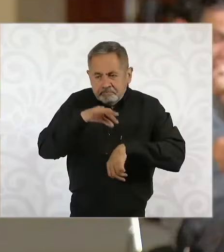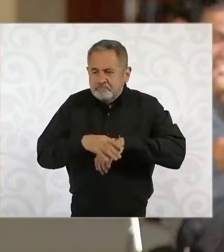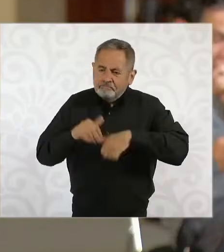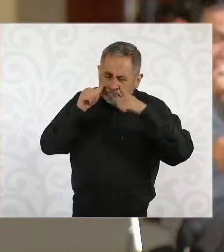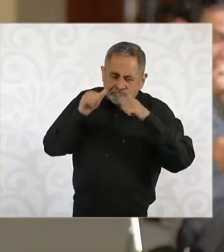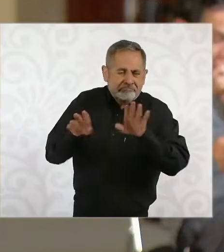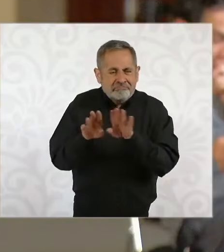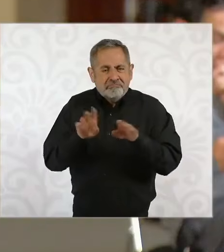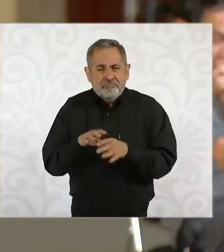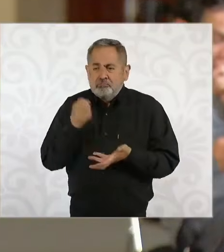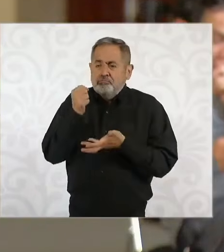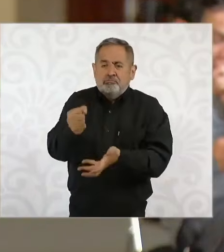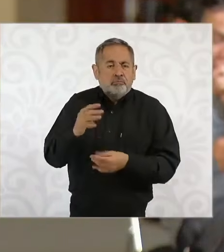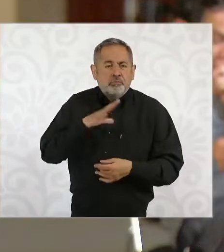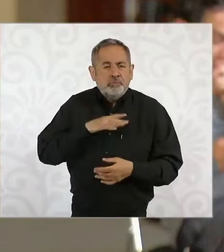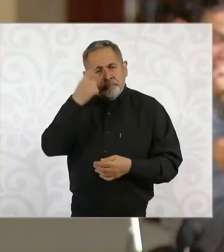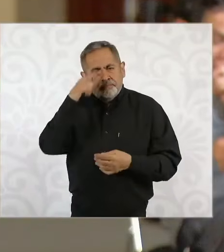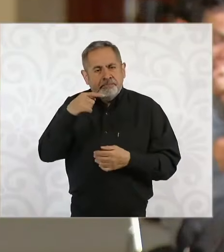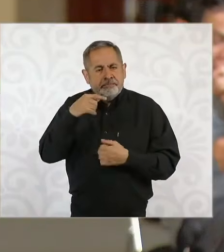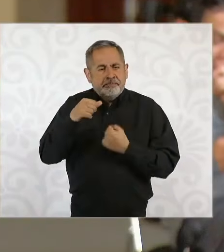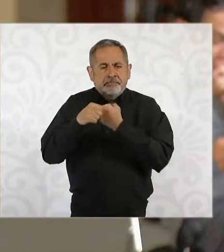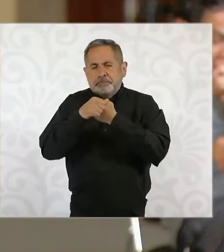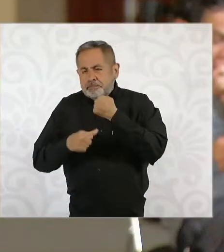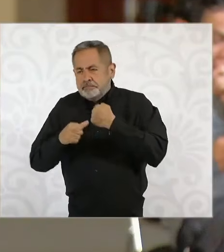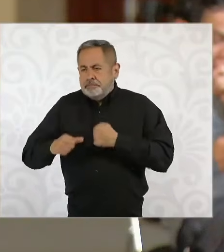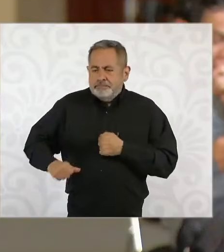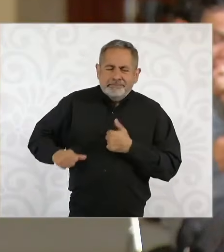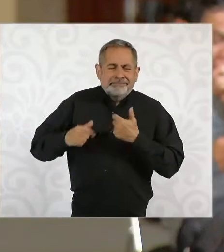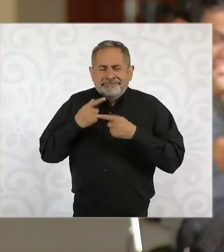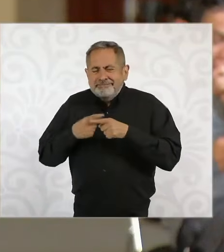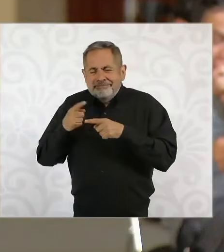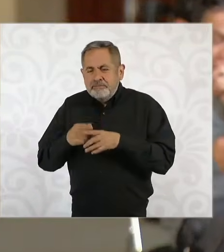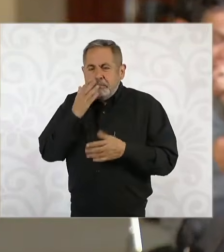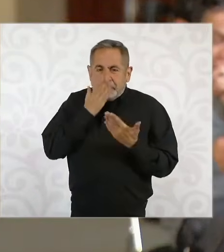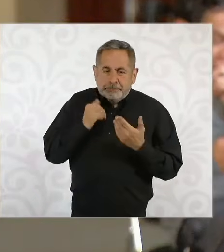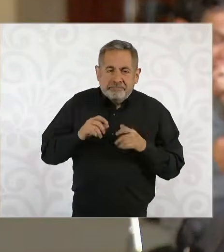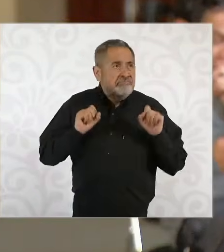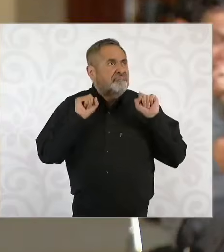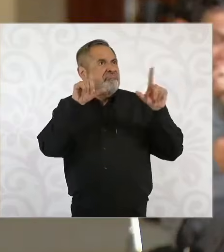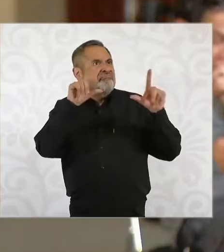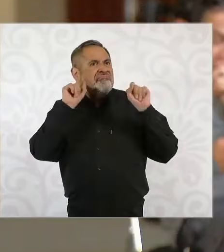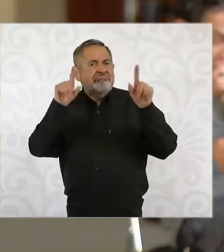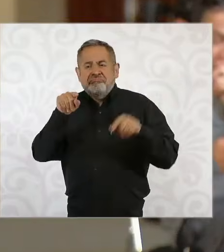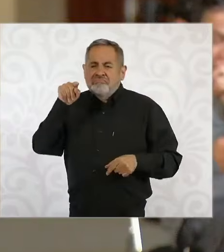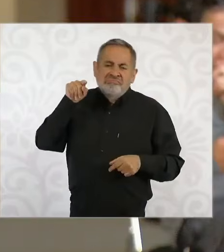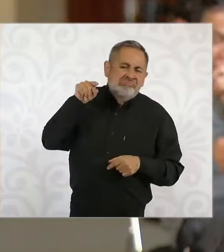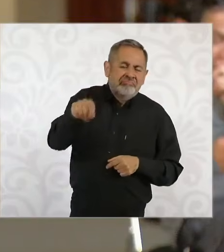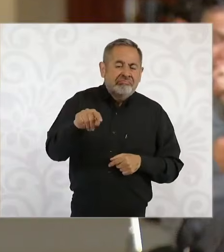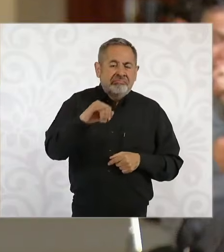presupuesto para cirugías, eh cuyo mensaje en los espectaculares es el IMS y nada es lo mismo.